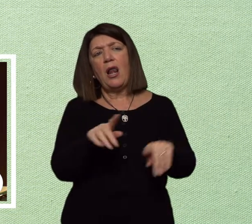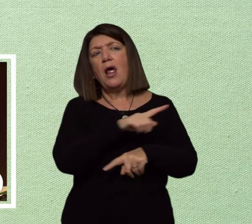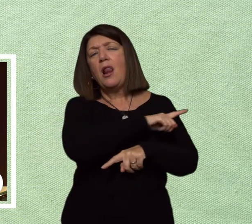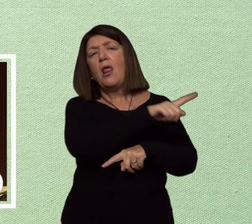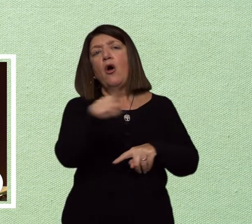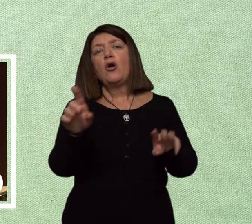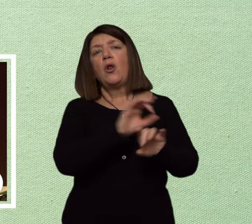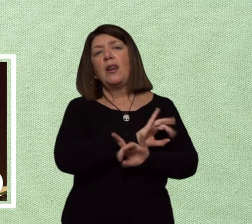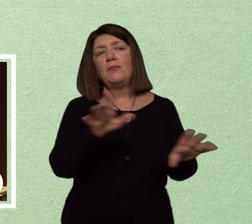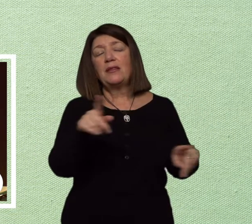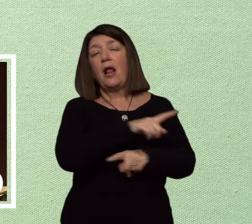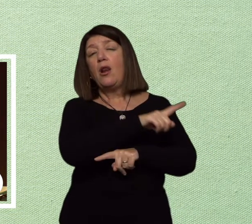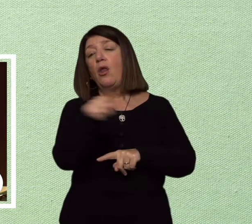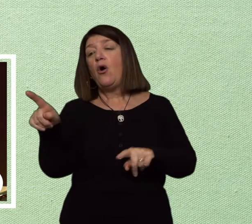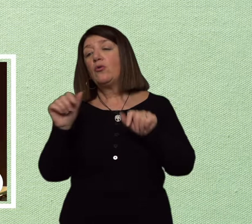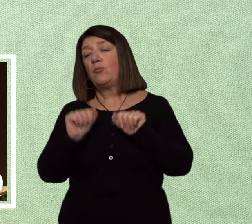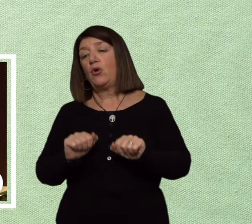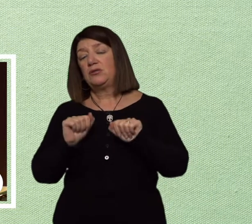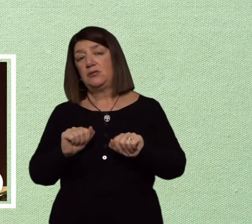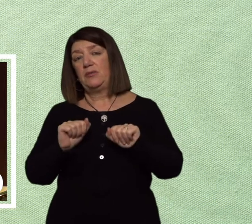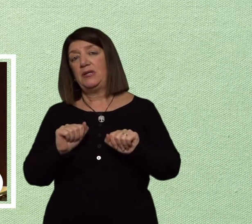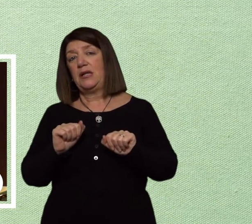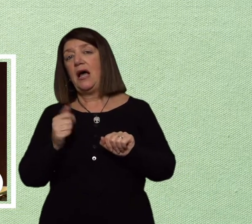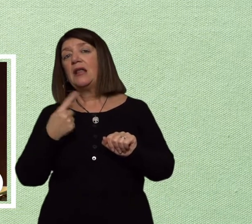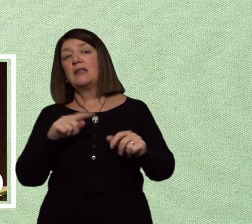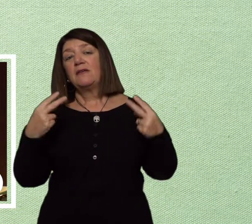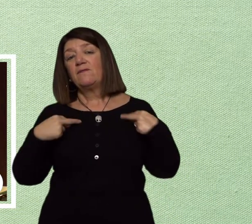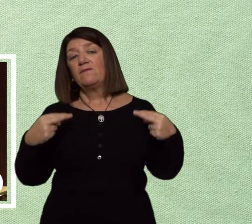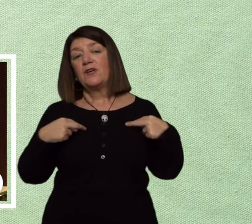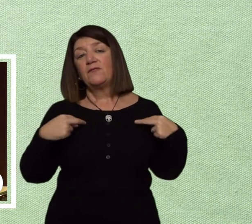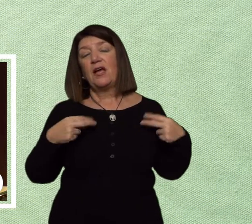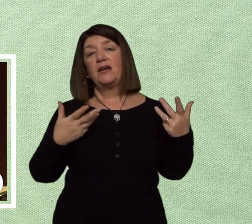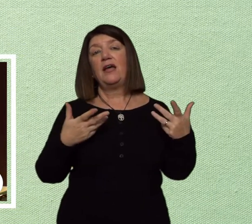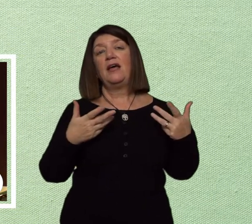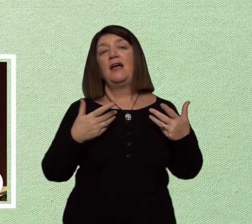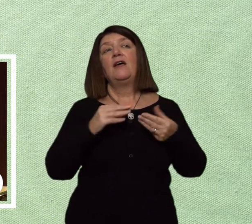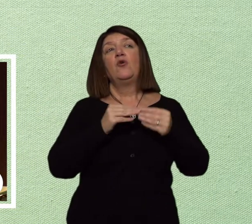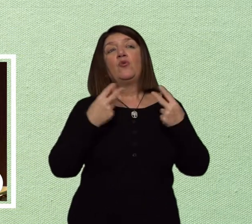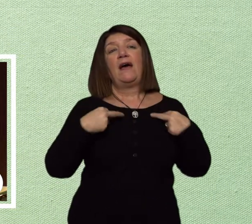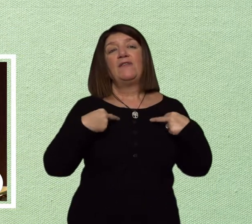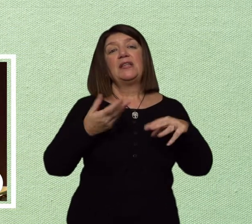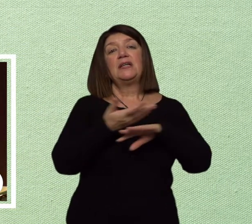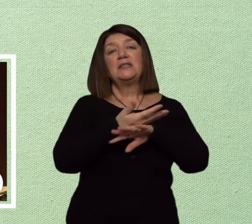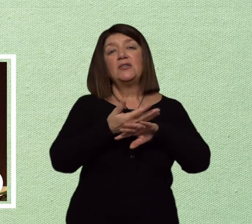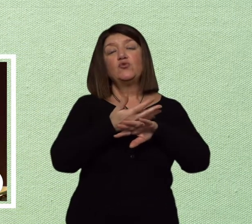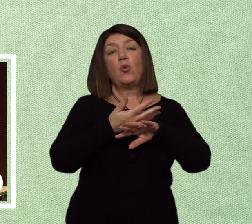loro possibilità di viversi una vita sessuale attiva, una vita fatta di prevenzione